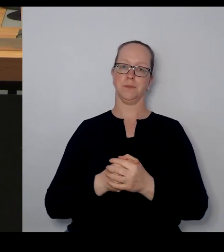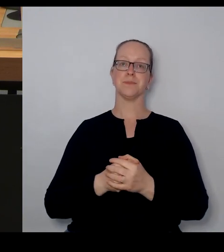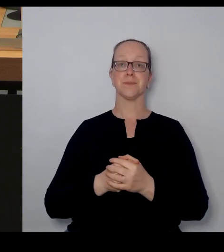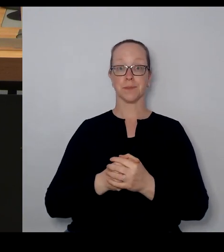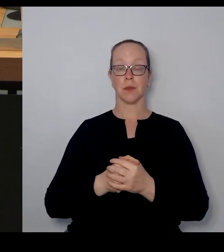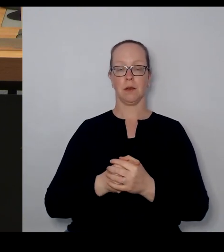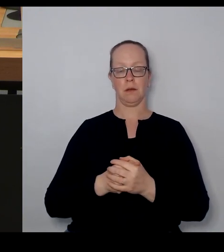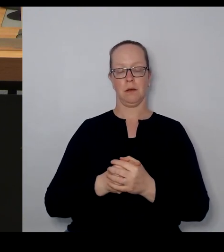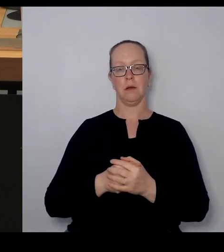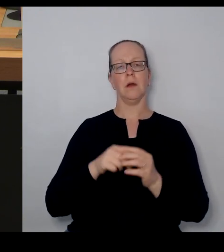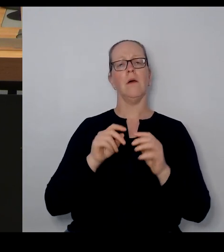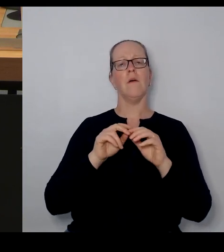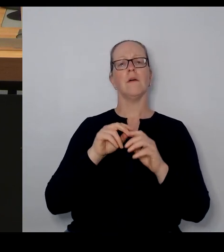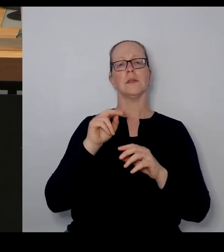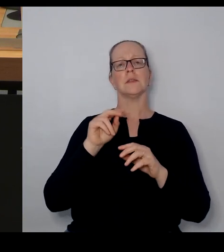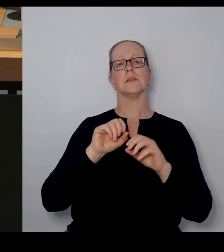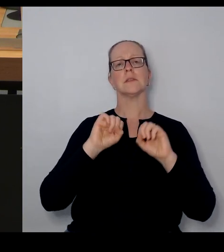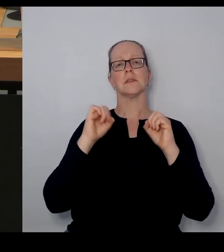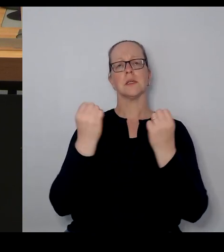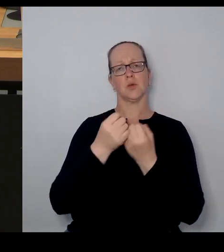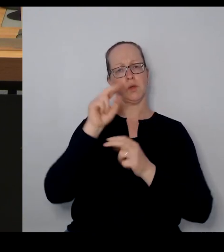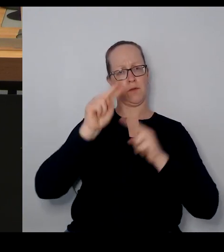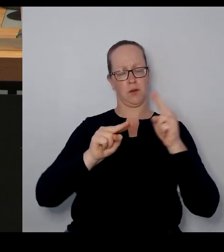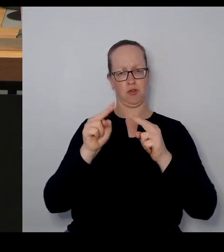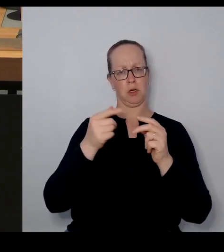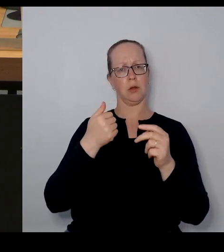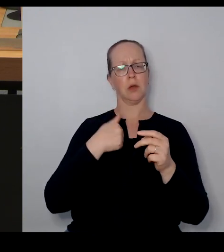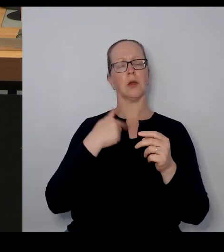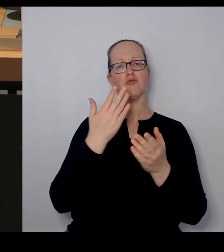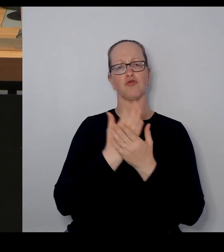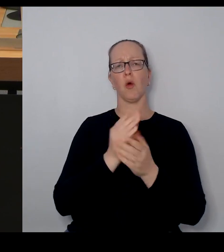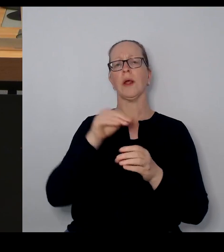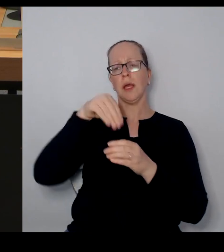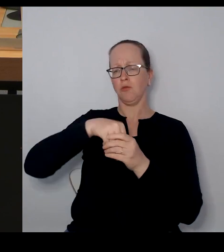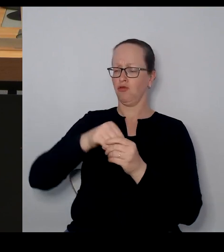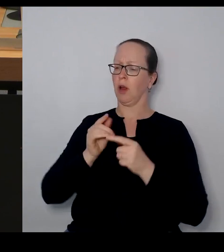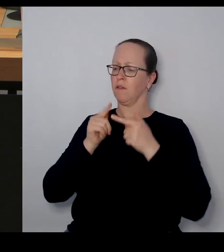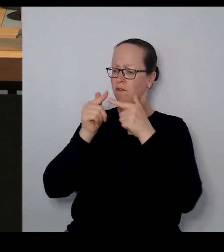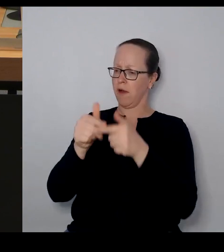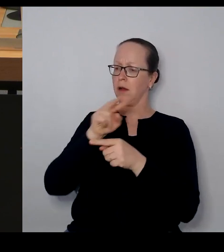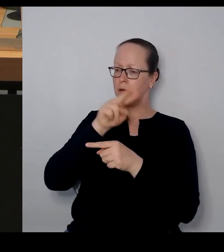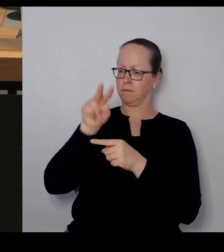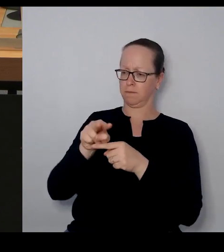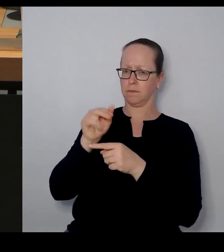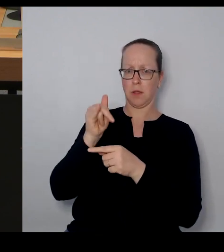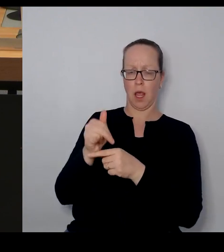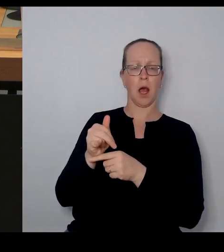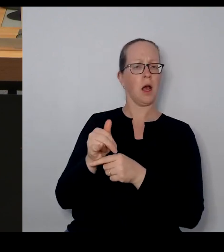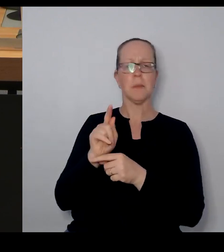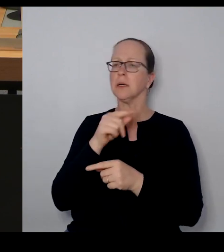Fällt mir auch bei Kolleginnen und Kollegen aus dem Abgeordnetenhaus bei Ihnen immer wieder auf, dass Sie die andere Welt gar nicht kennen oder ausblenden. Eins von beiden.